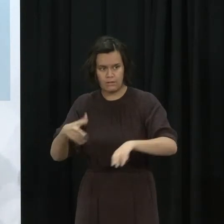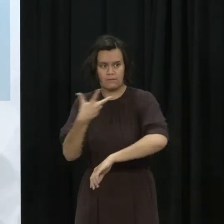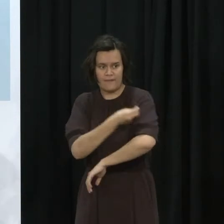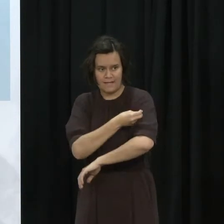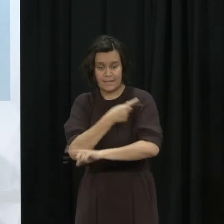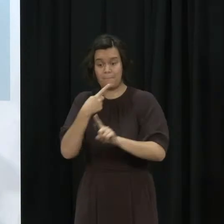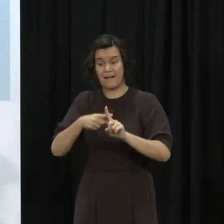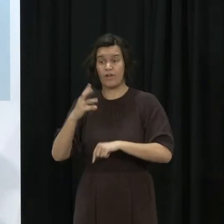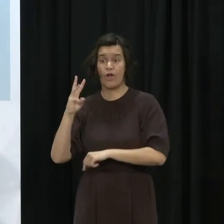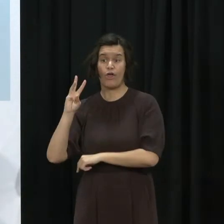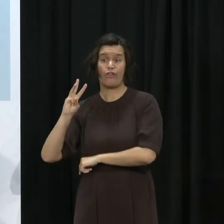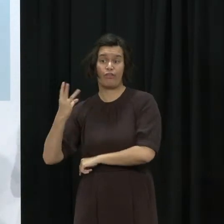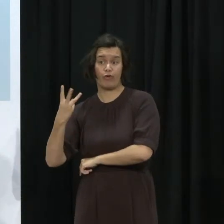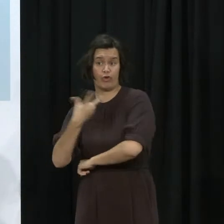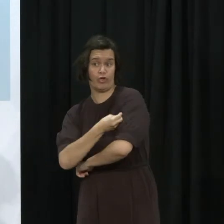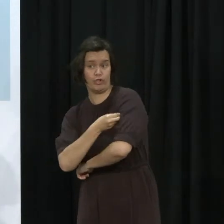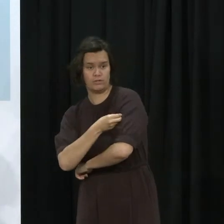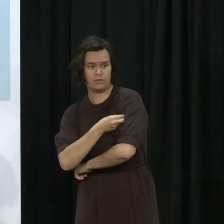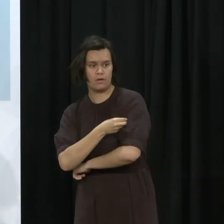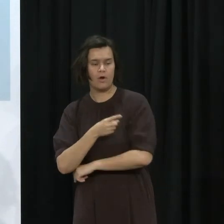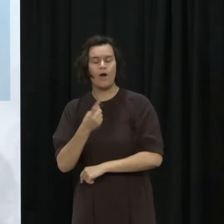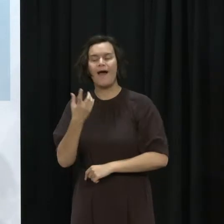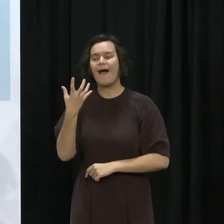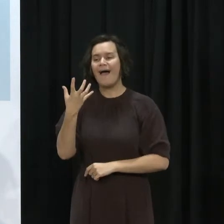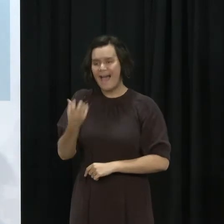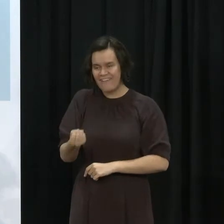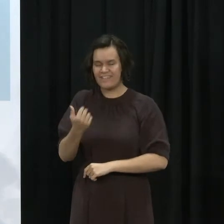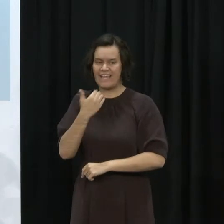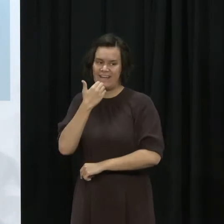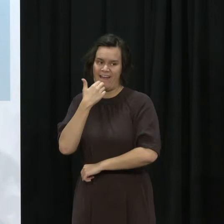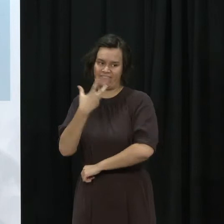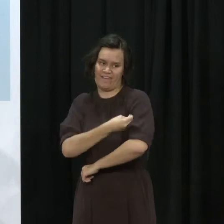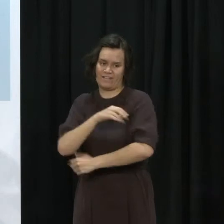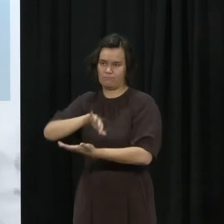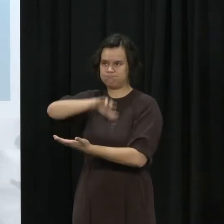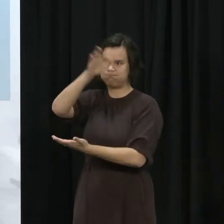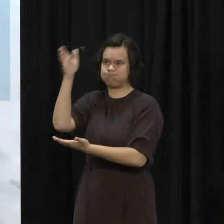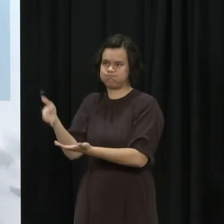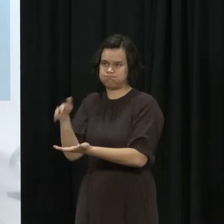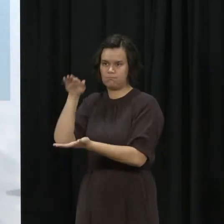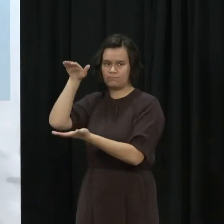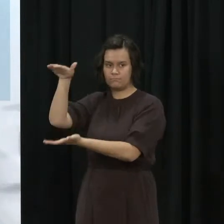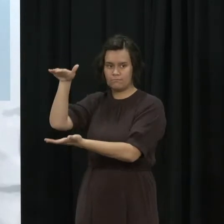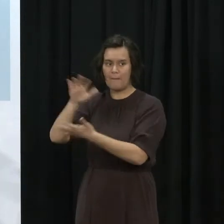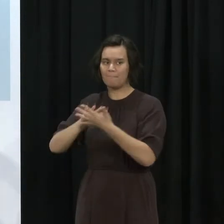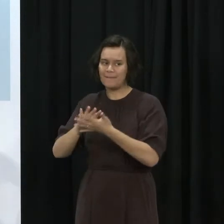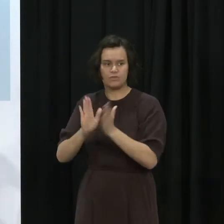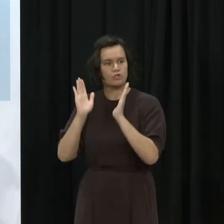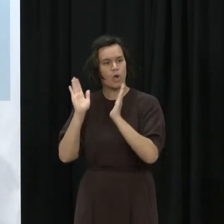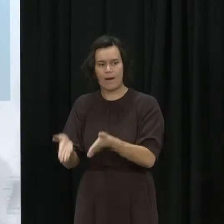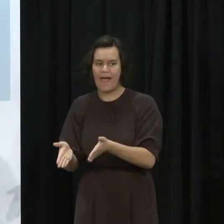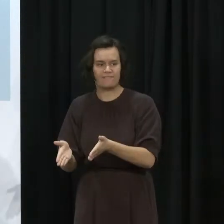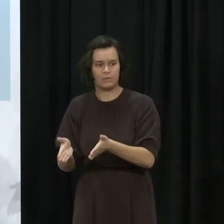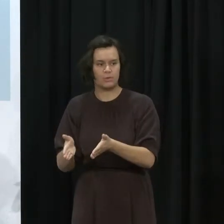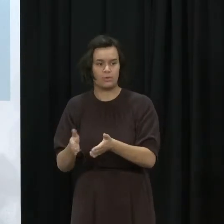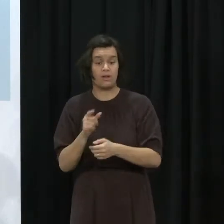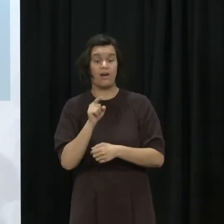tatou i roto i te wahanga o muri mai o ta tatou whakaputanga me boosters and